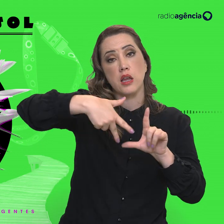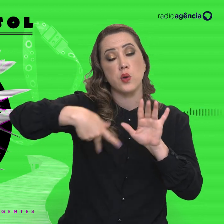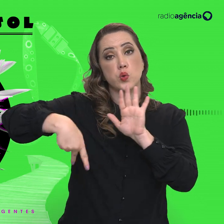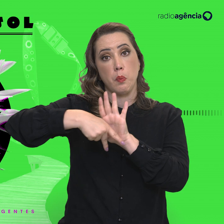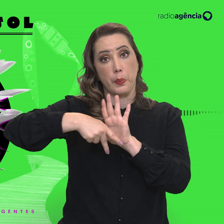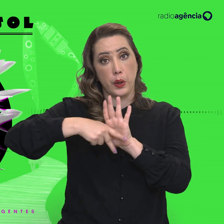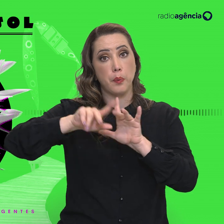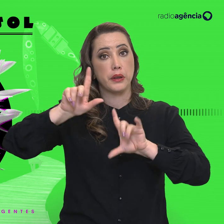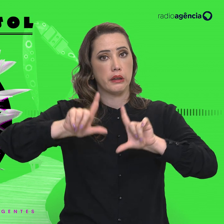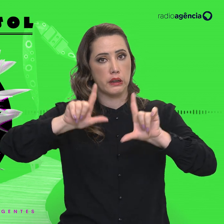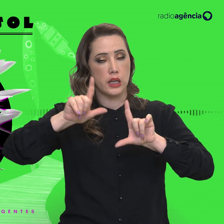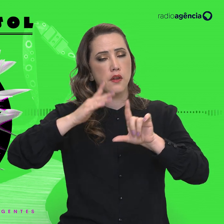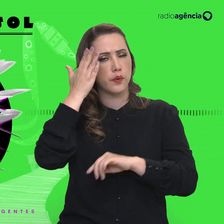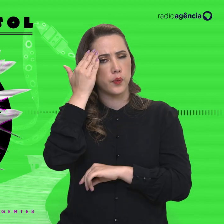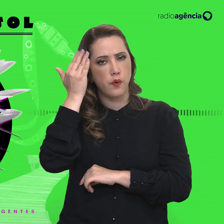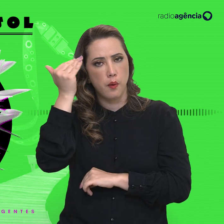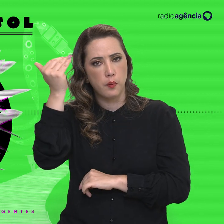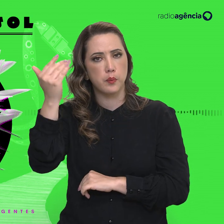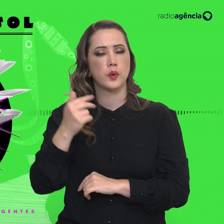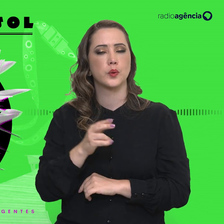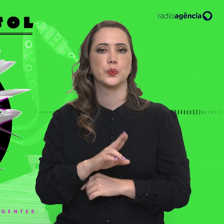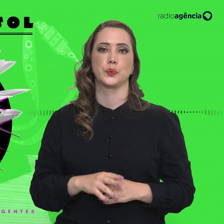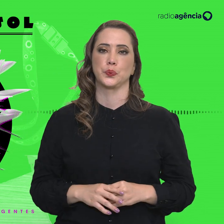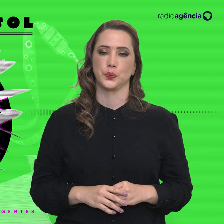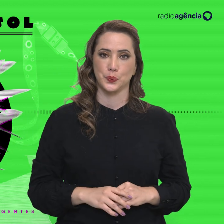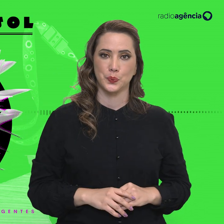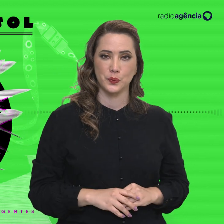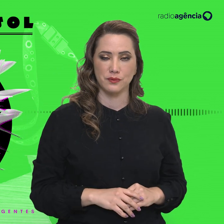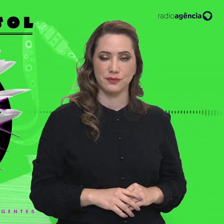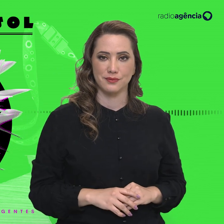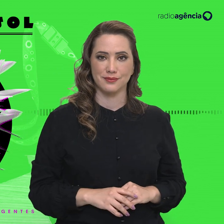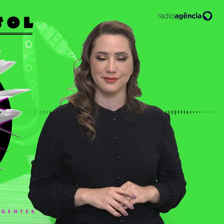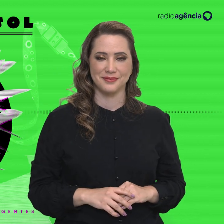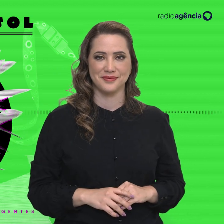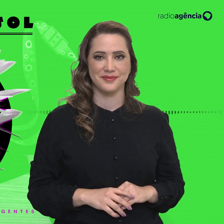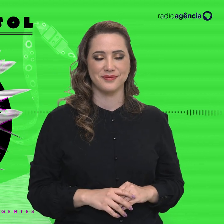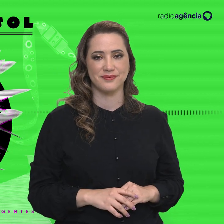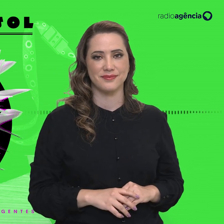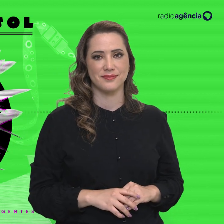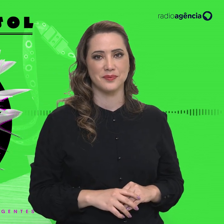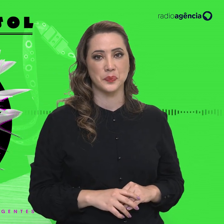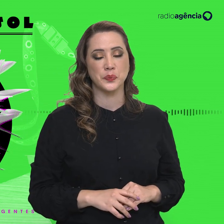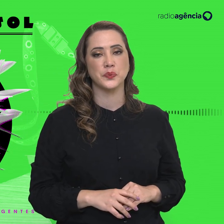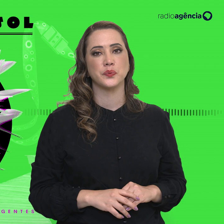One Piece, Jujutsu Kaisen, Tonikawa e da série Nosso Jeito de Ser da Amazon.